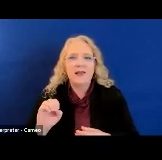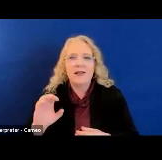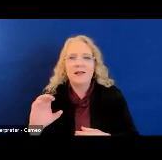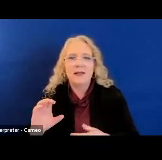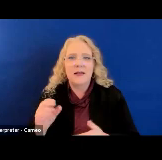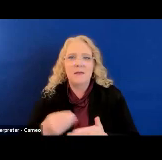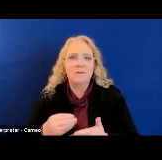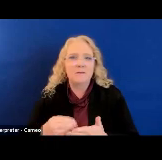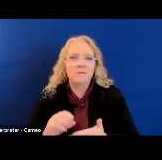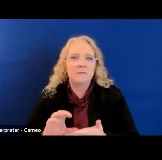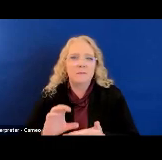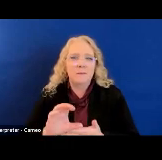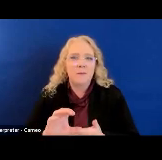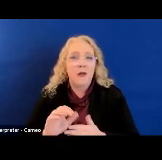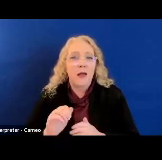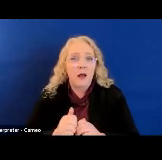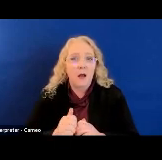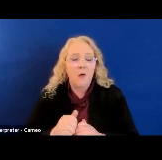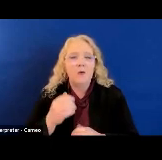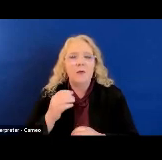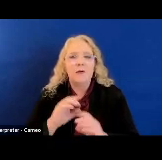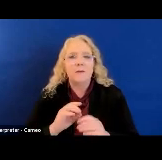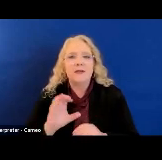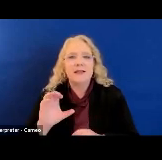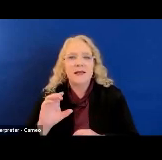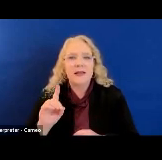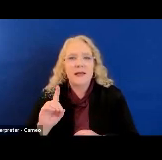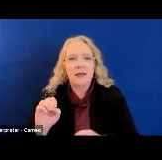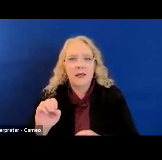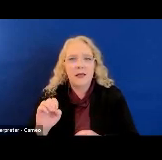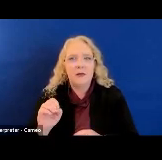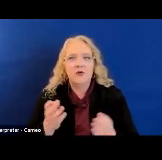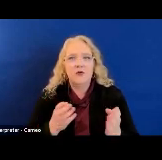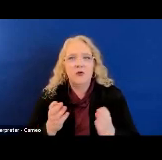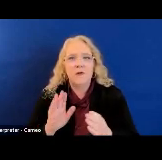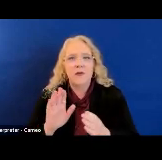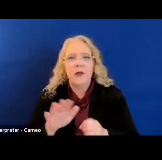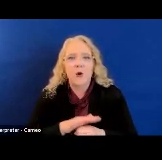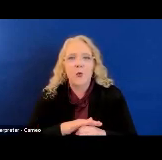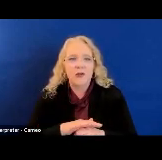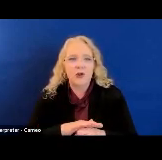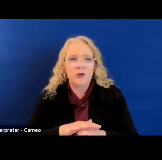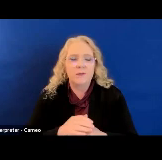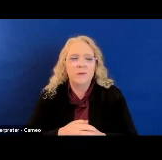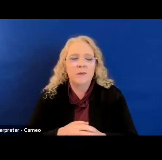a través del departamento de educación de california